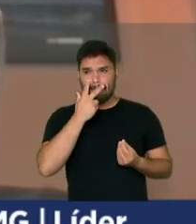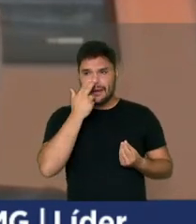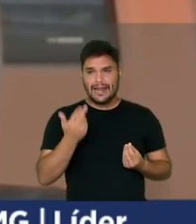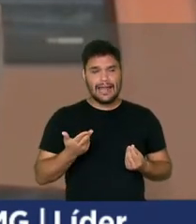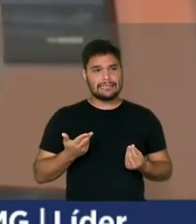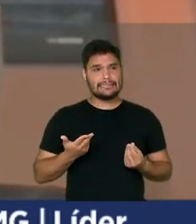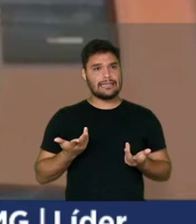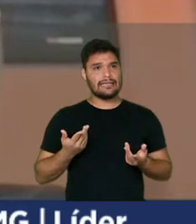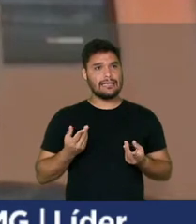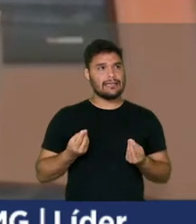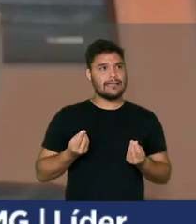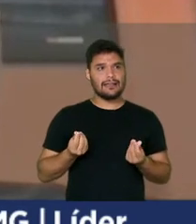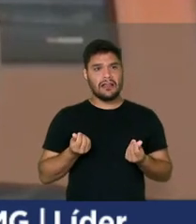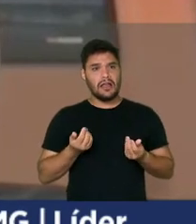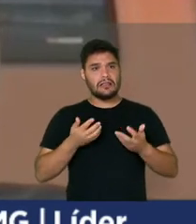AS VEZES NÓS DO NOVO NOS SENTIMOS COMO PREGANDO NO